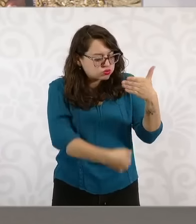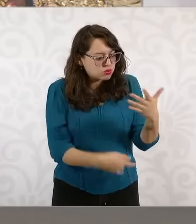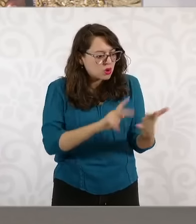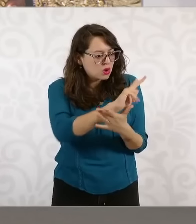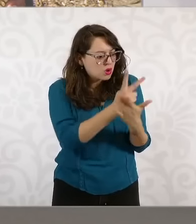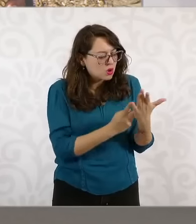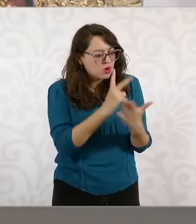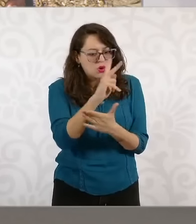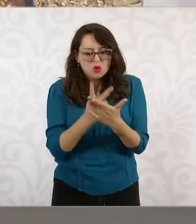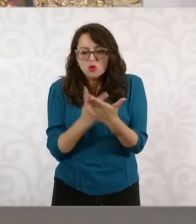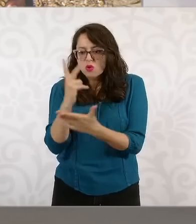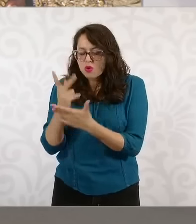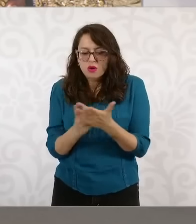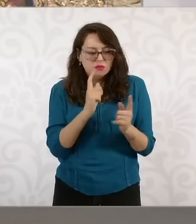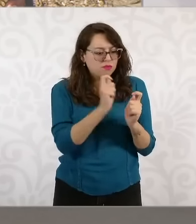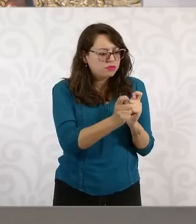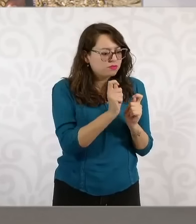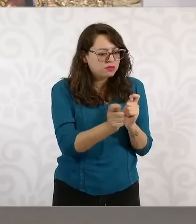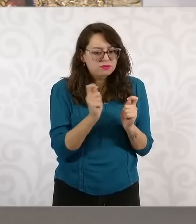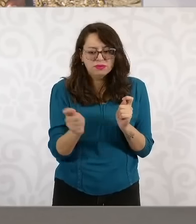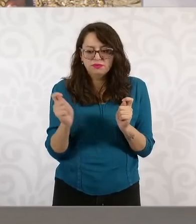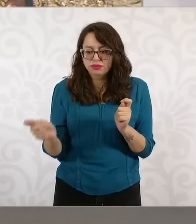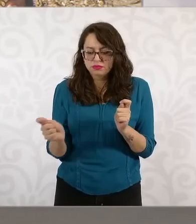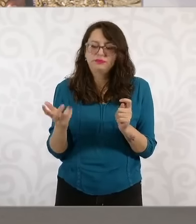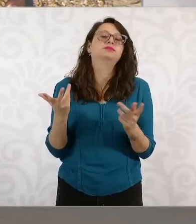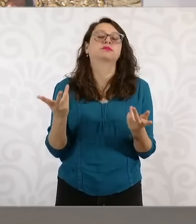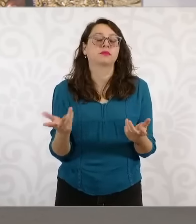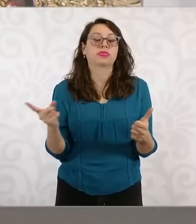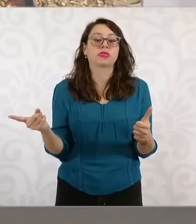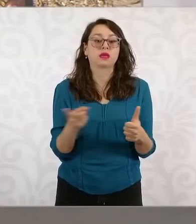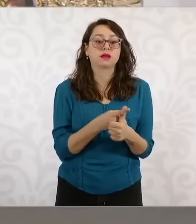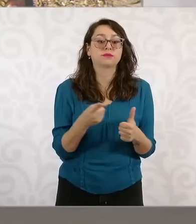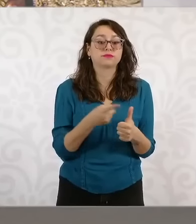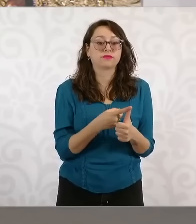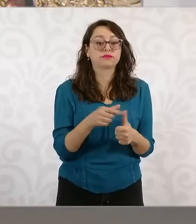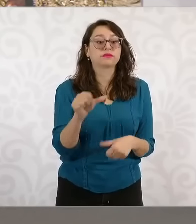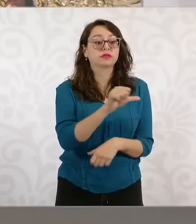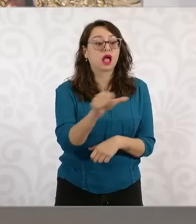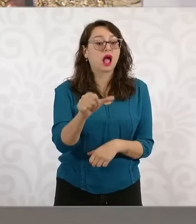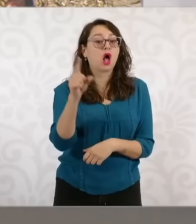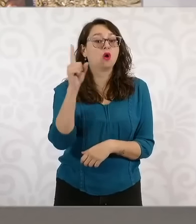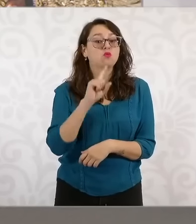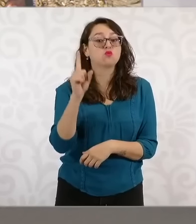con la instrucción de la presidenta. Primero para atender a las mujeres productoras deudoras.